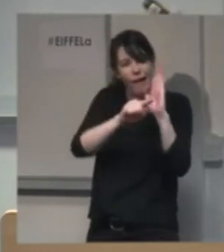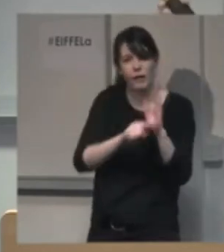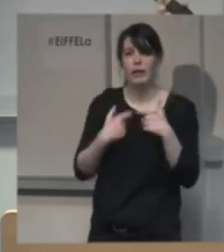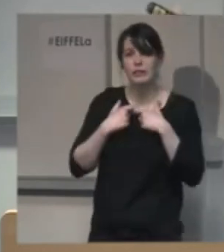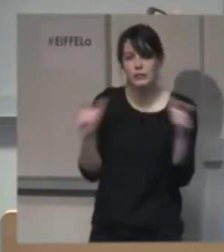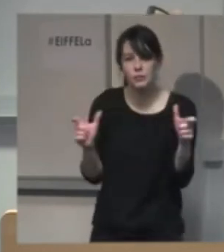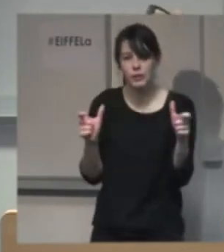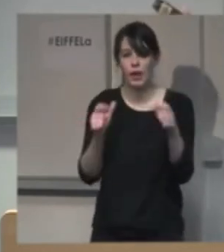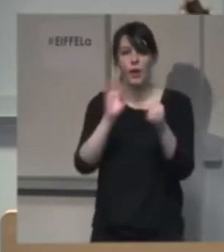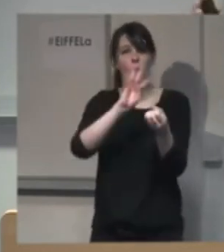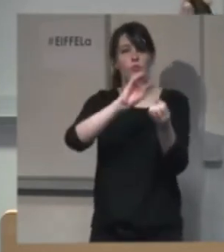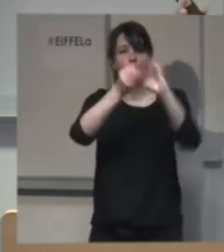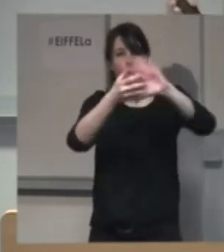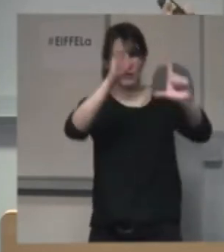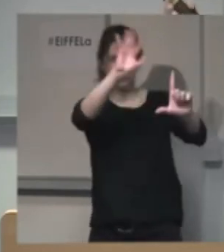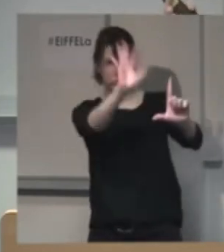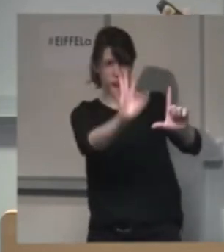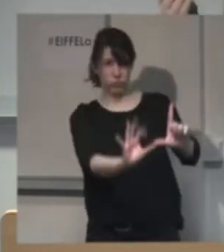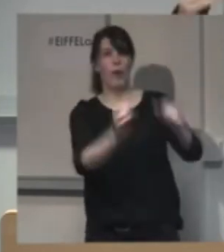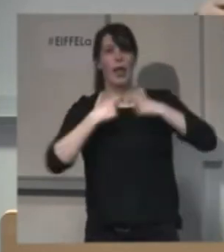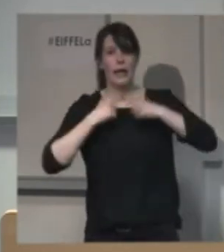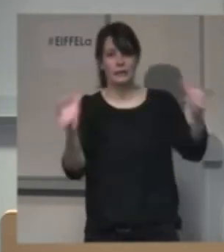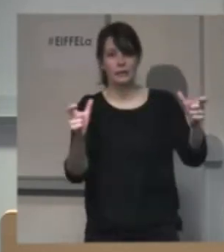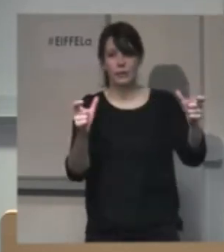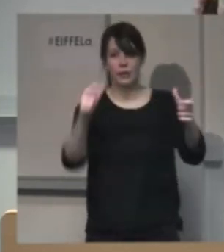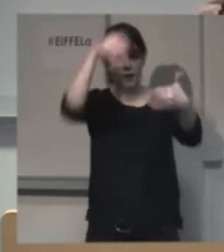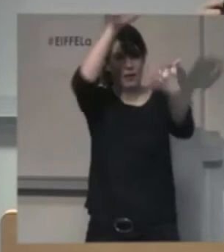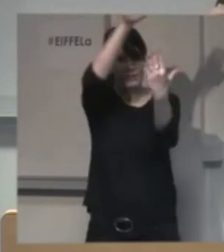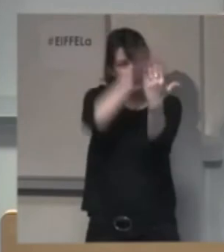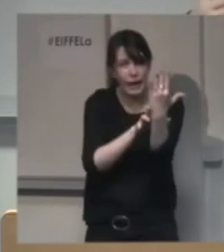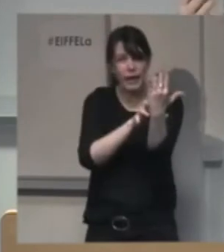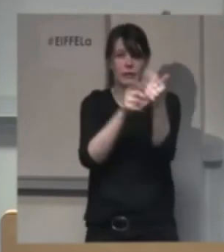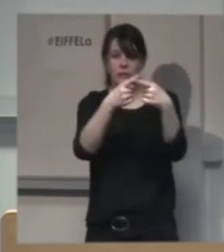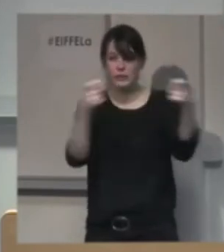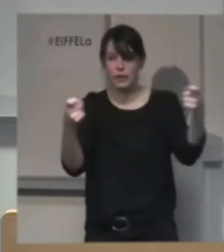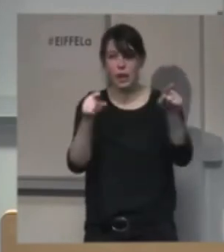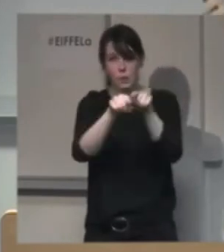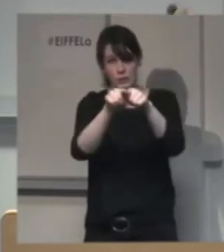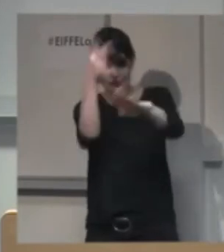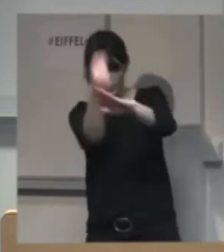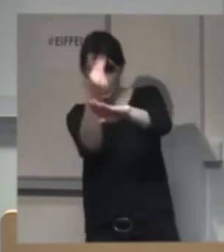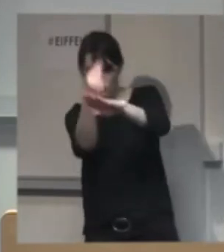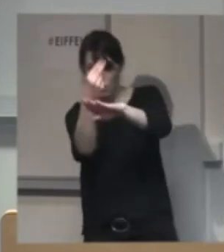On devrait dire plus exactement "les règles d'accessibilité des contenus sur le Web", puisque ça concerne aussi les téléchargements,